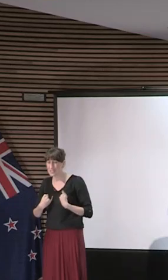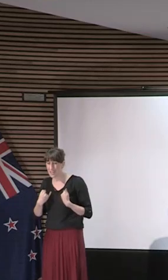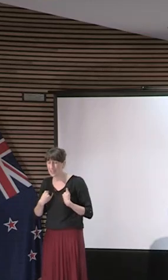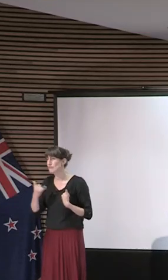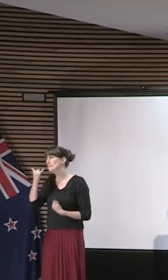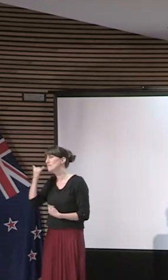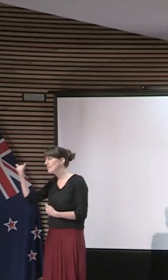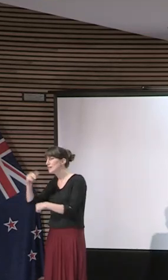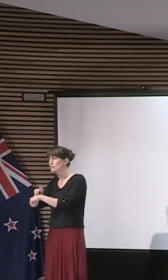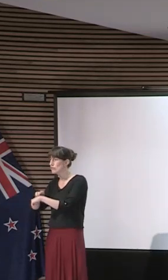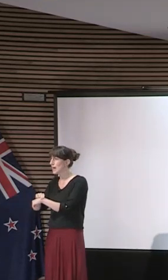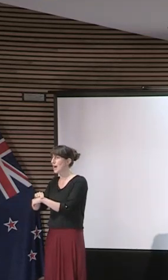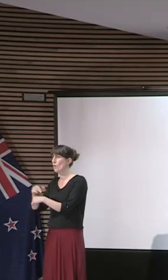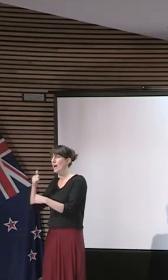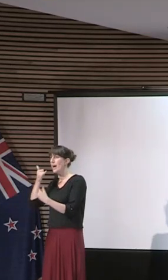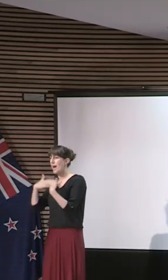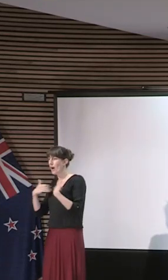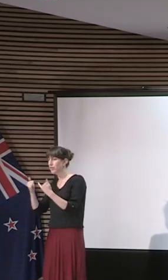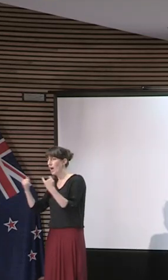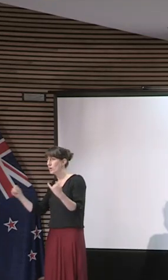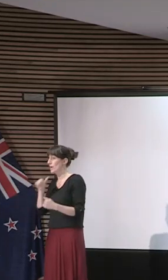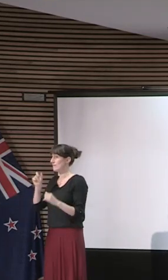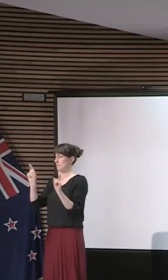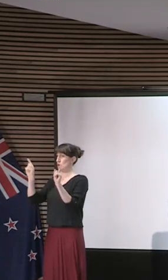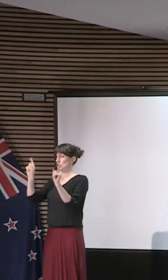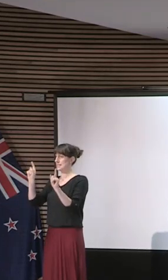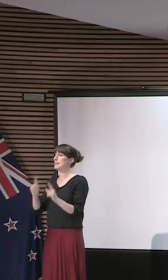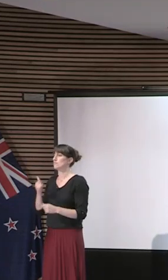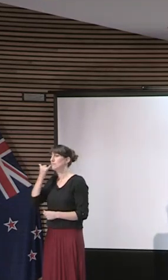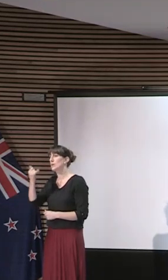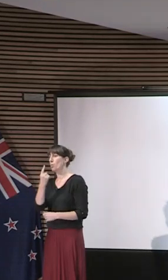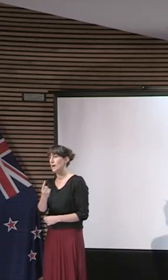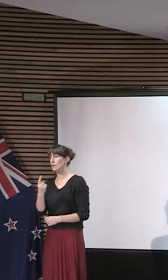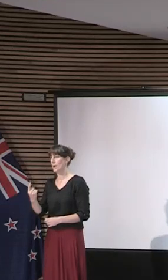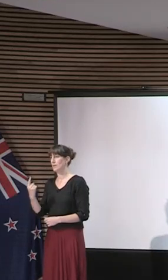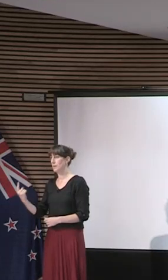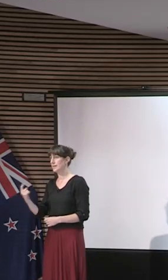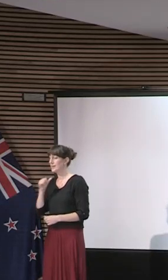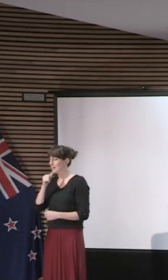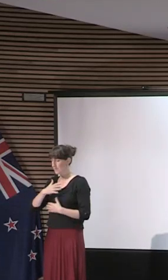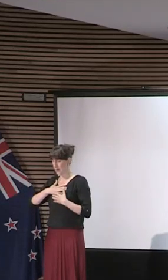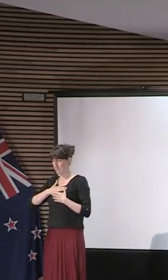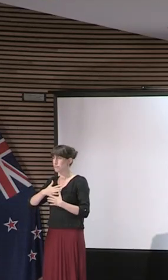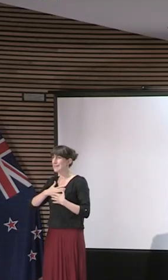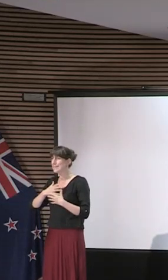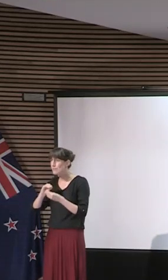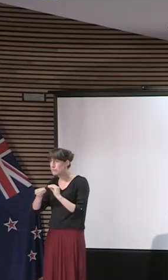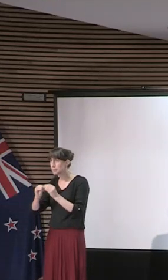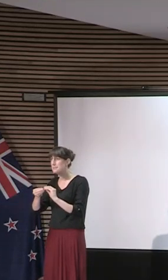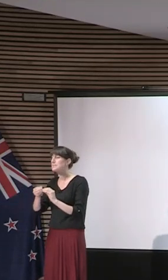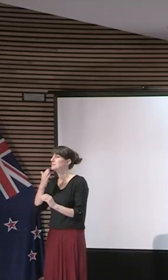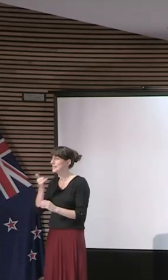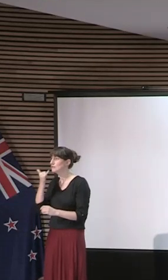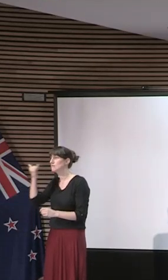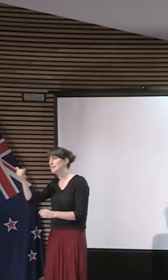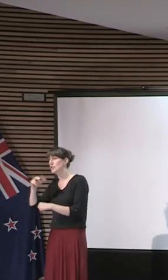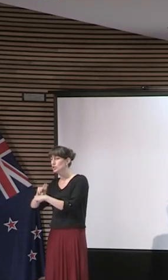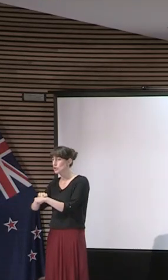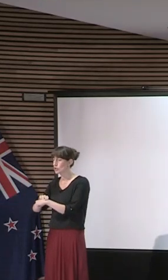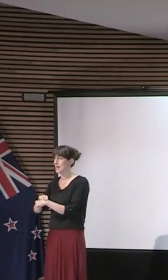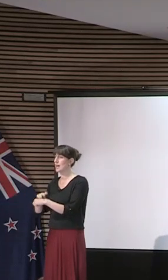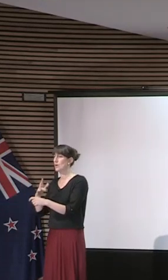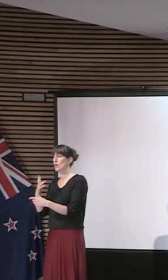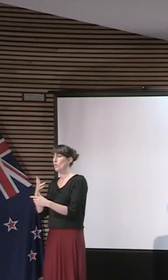ture tuatahi mo te Taumata